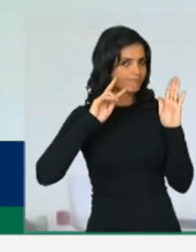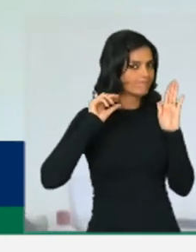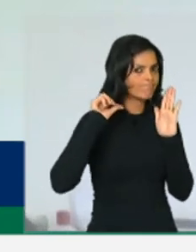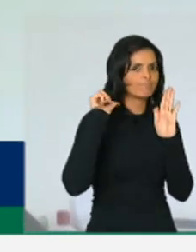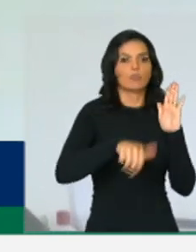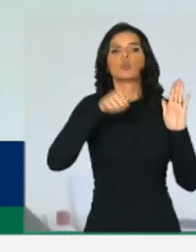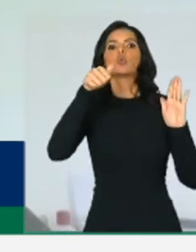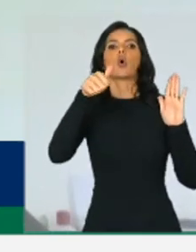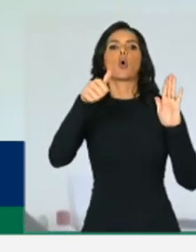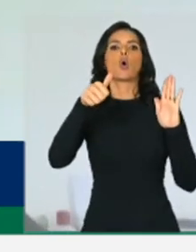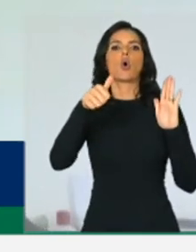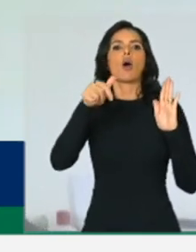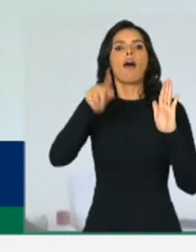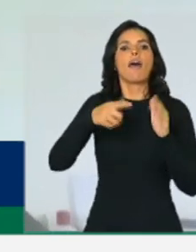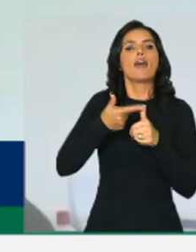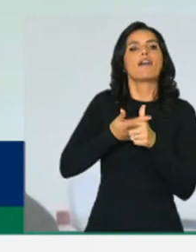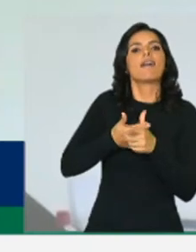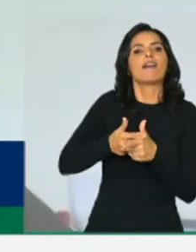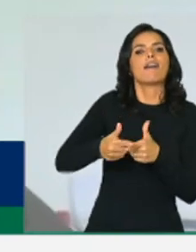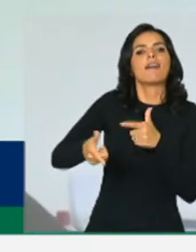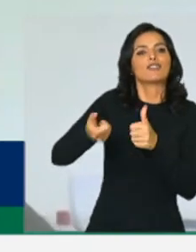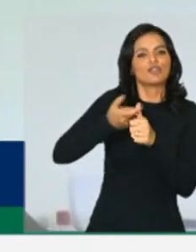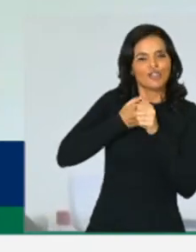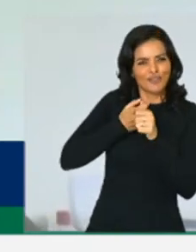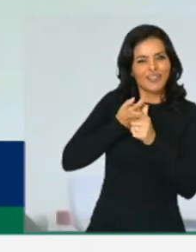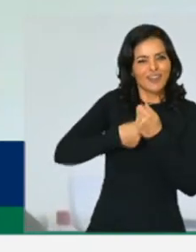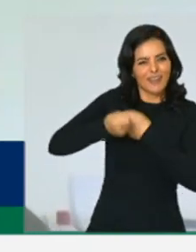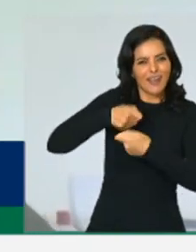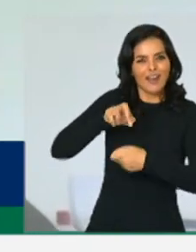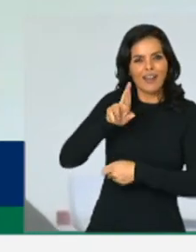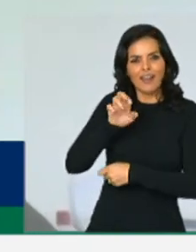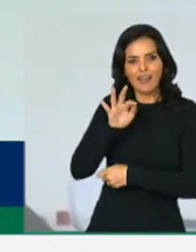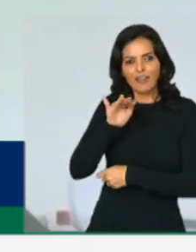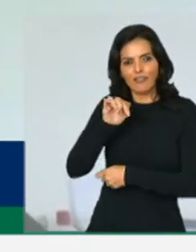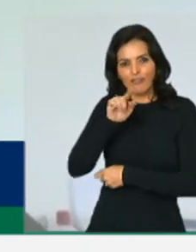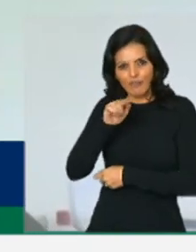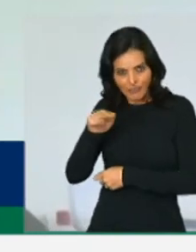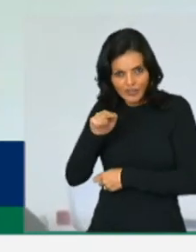PRATICAMENTE É O PERDÃO DE DÍVIDAS CONTRAÍDAS MEDIANTE RECURSOS PÚBLICOS. ISSO